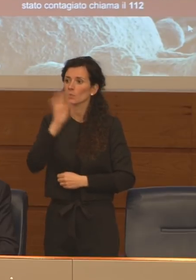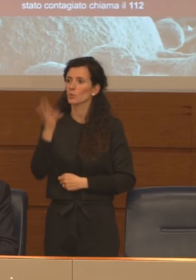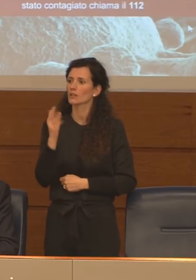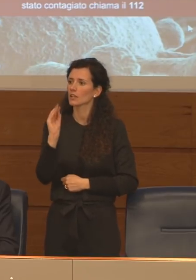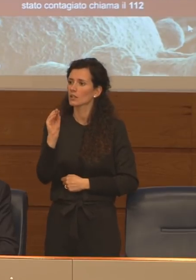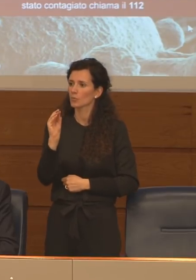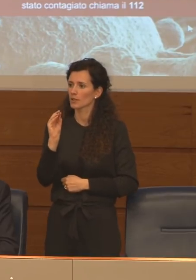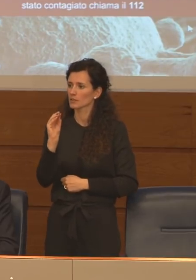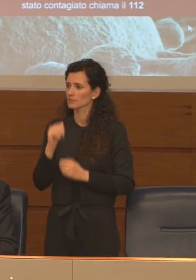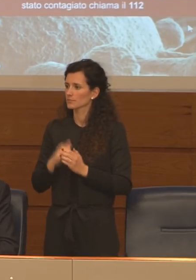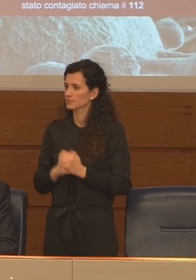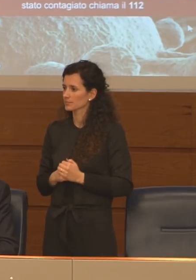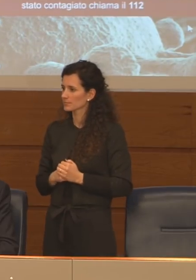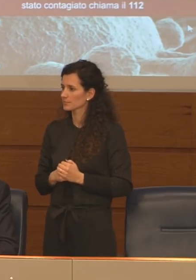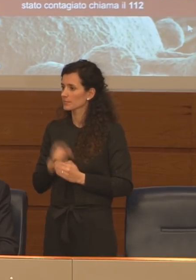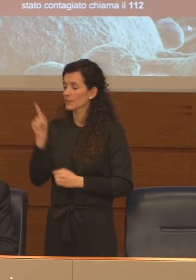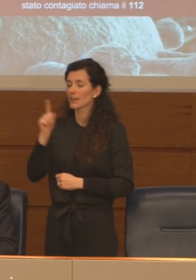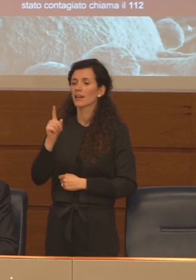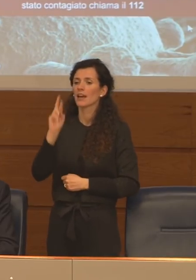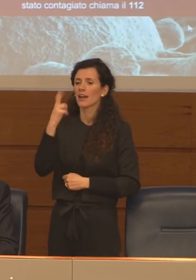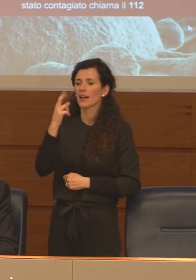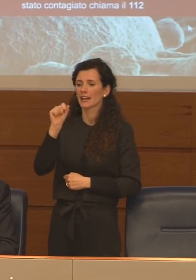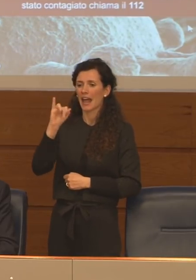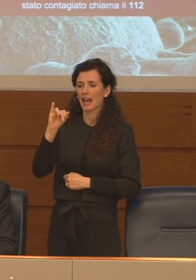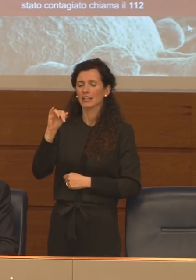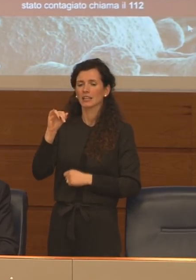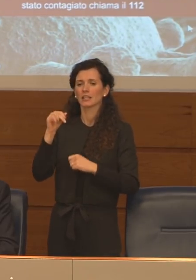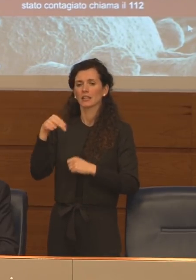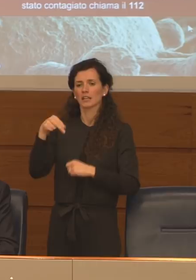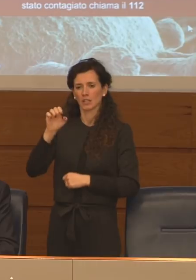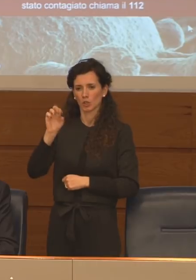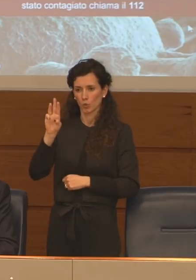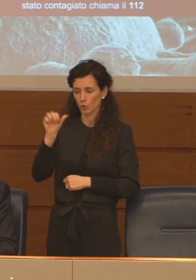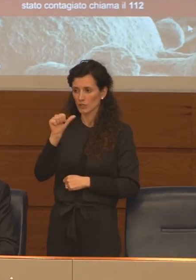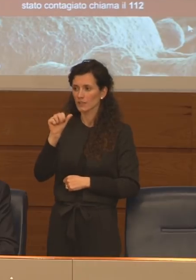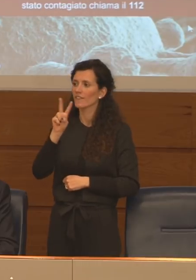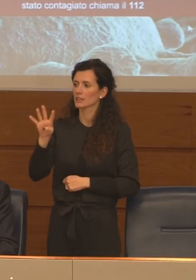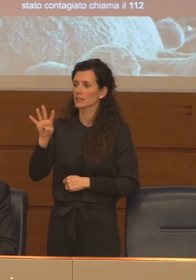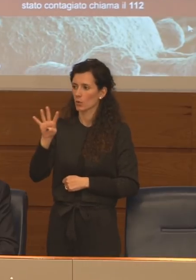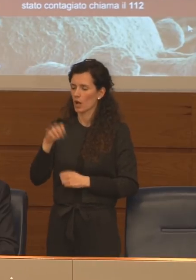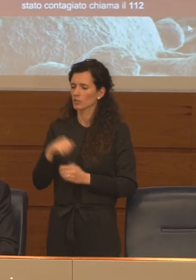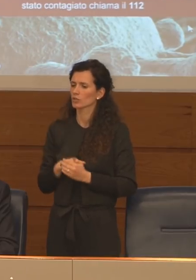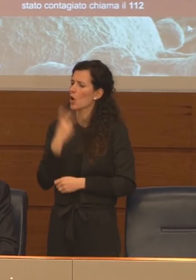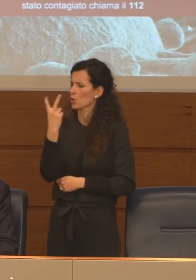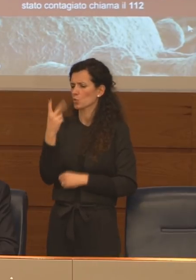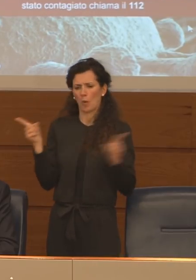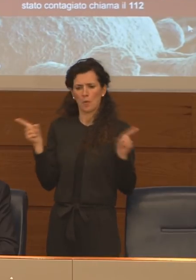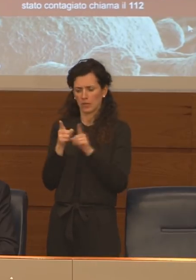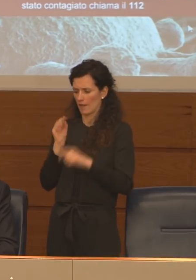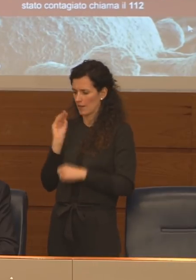(domanda giornalista) Angela Caponnetto Rai News24, dunque due cose brevi, Lodi, la situazione